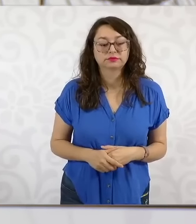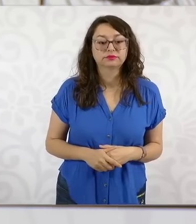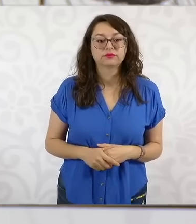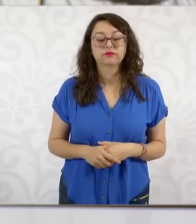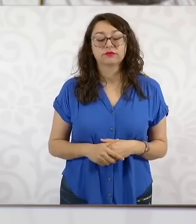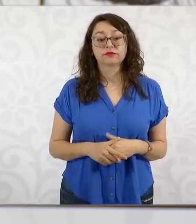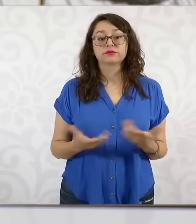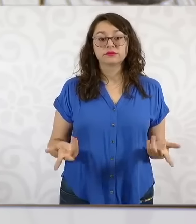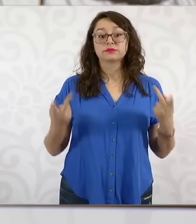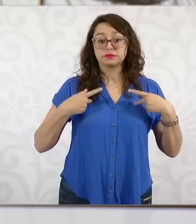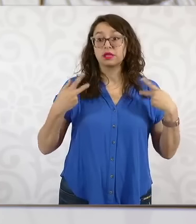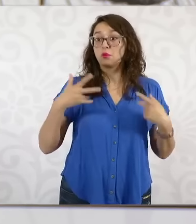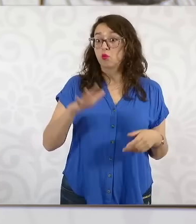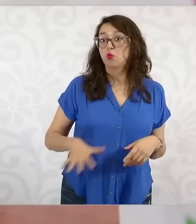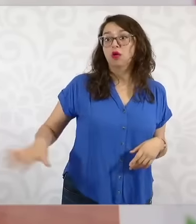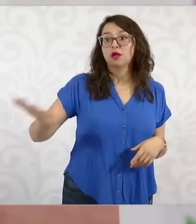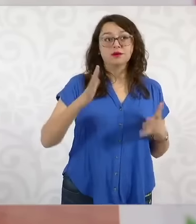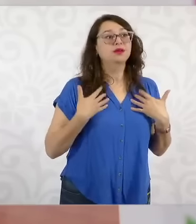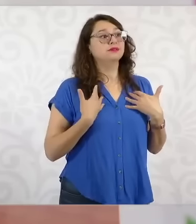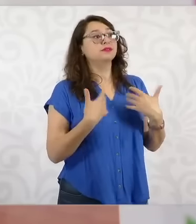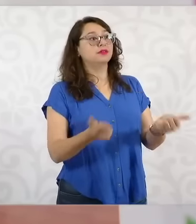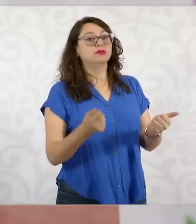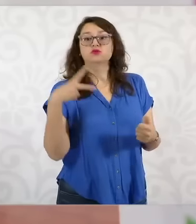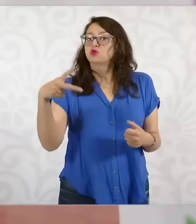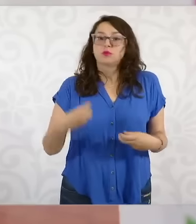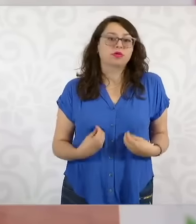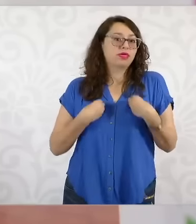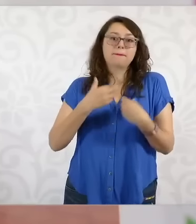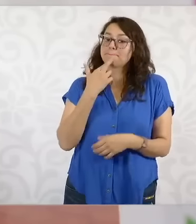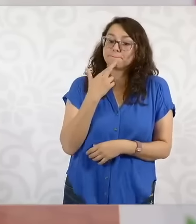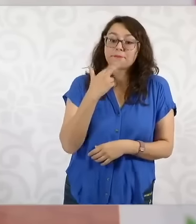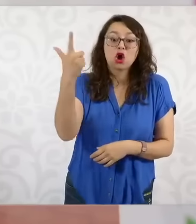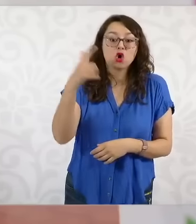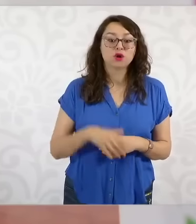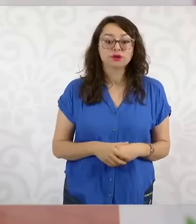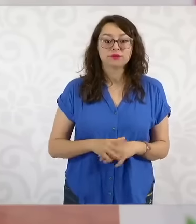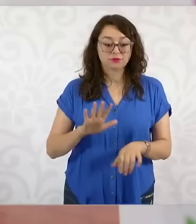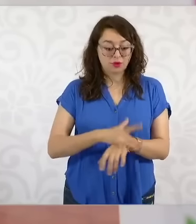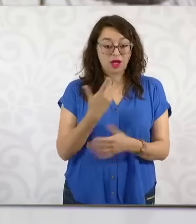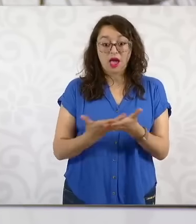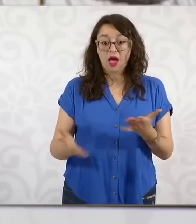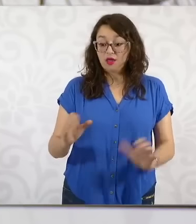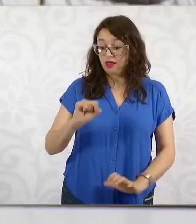de México lo entiende? Pues porque vive mejor, porque el recurso público se destina a la gente,